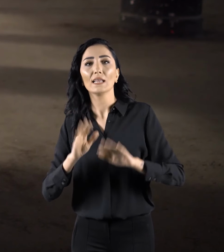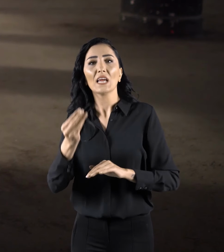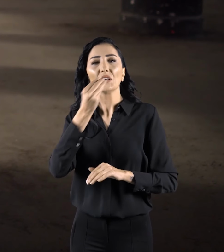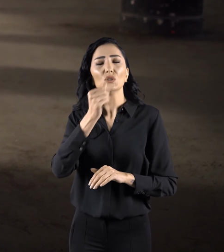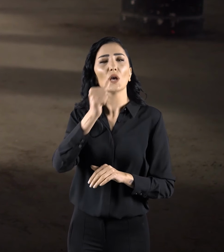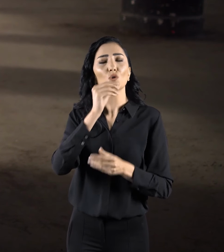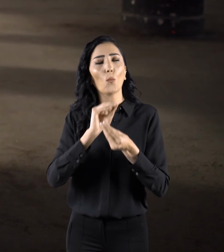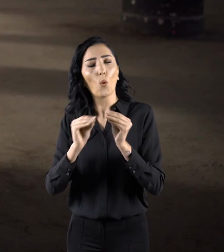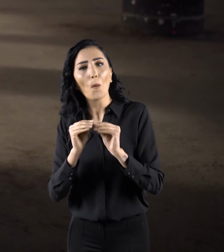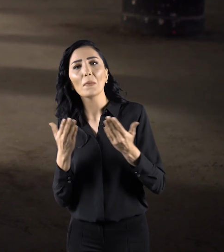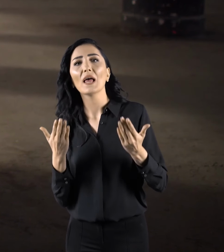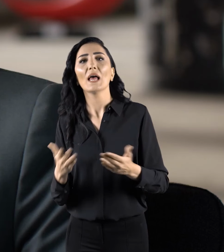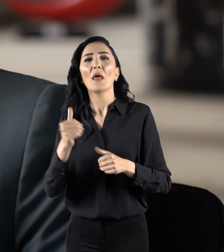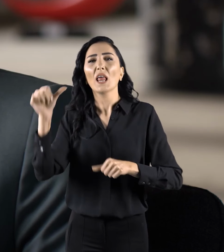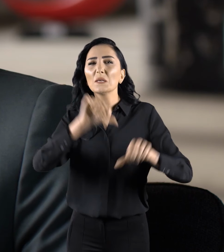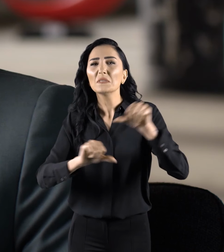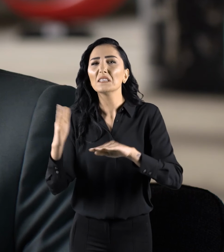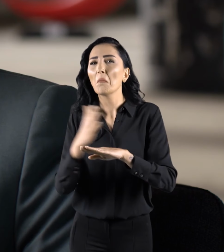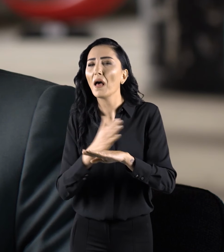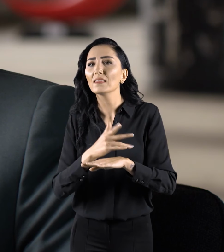Yiyecek ve içecek sıkıntısı, kimyasal maddeler,